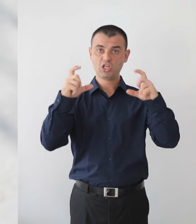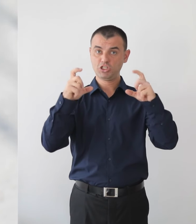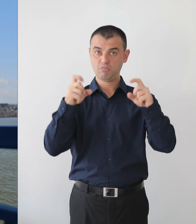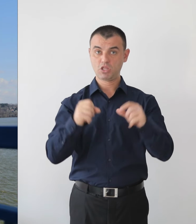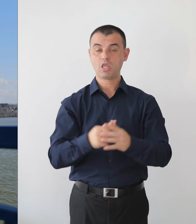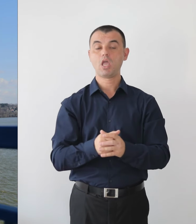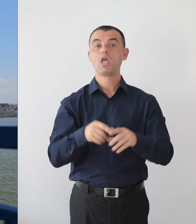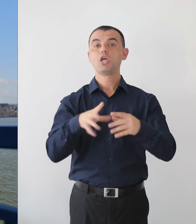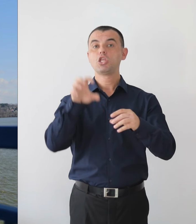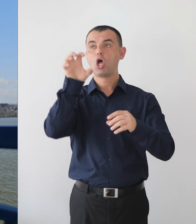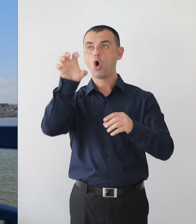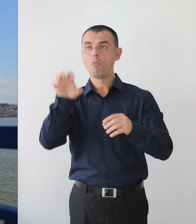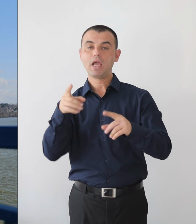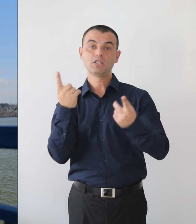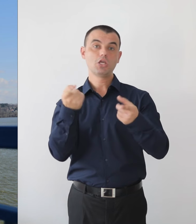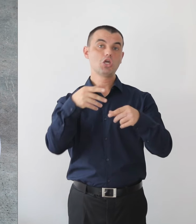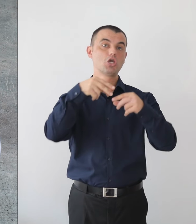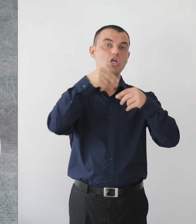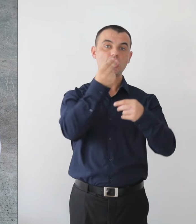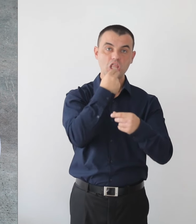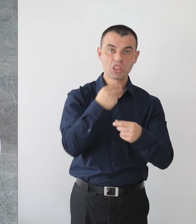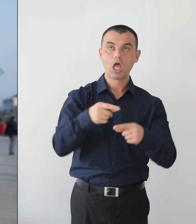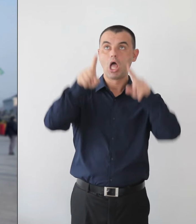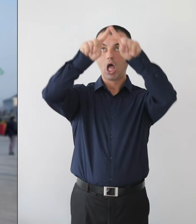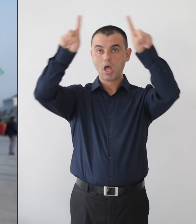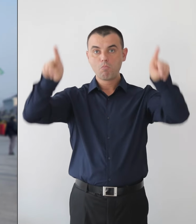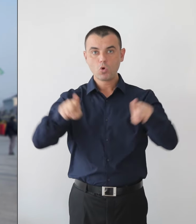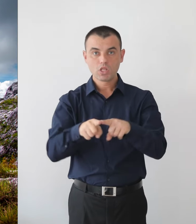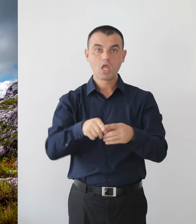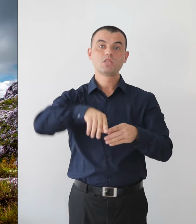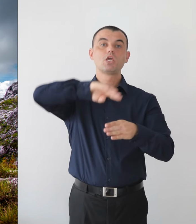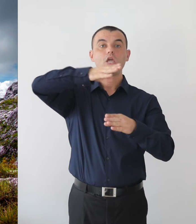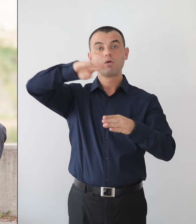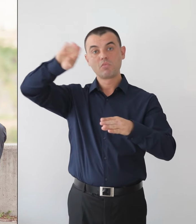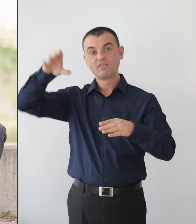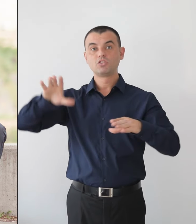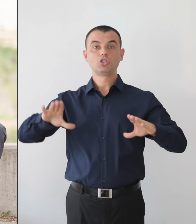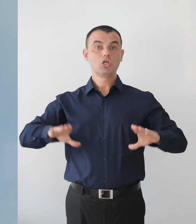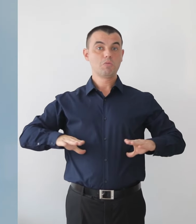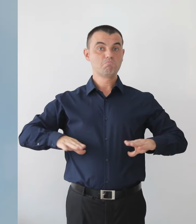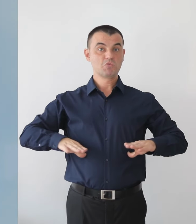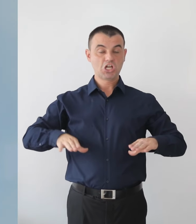за статични снимки, като снимки на предмети, храна, портрети, пейзажи, снимки на хора и сгради.